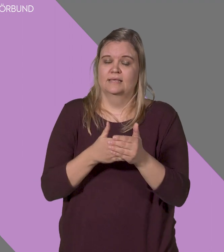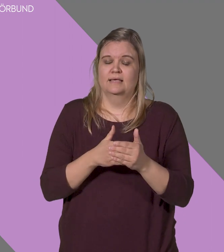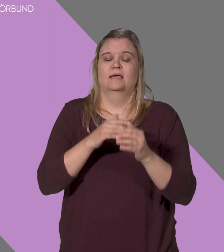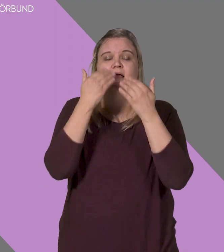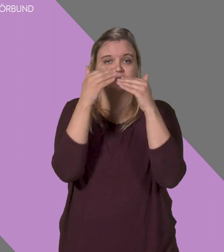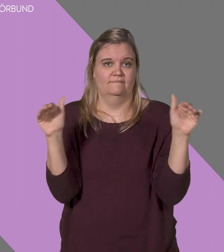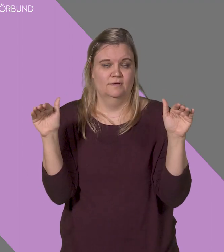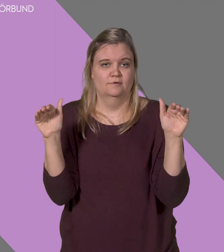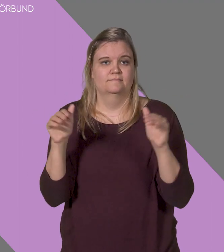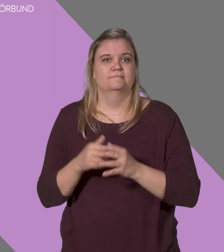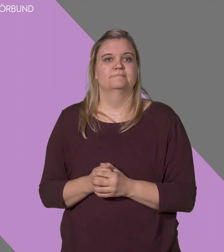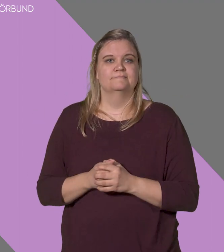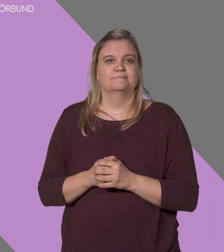på förbundets YouTube-kanal.